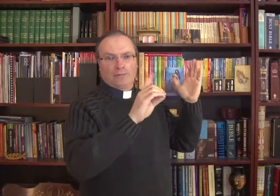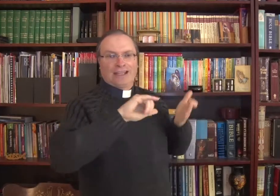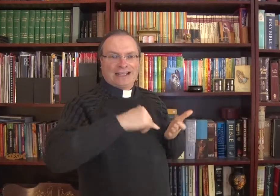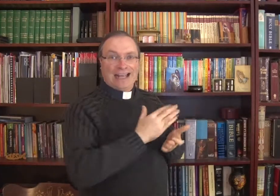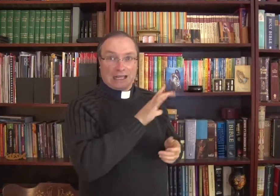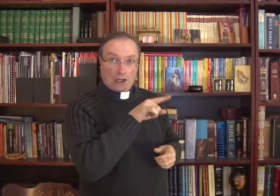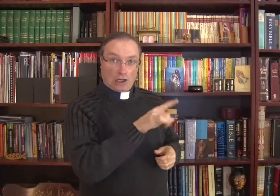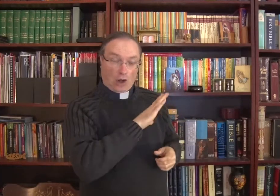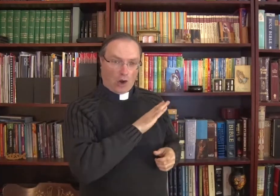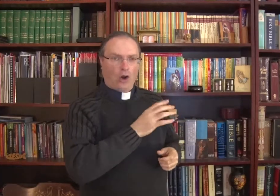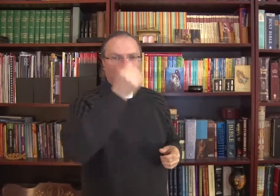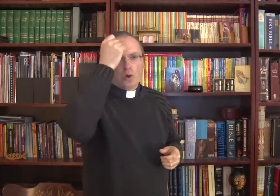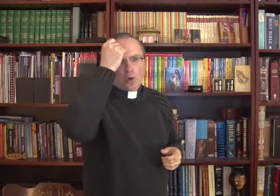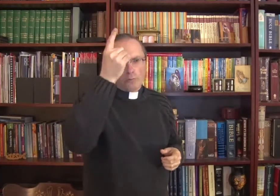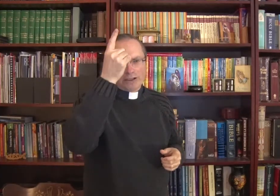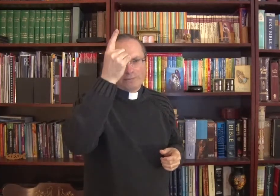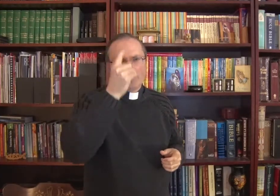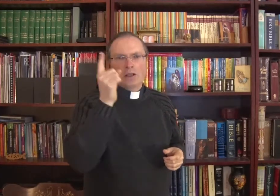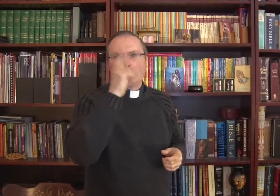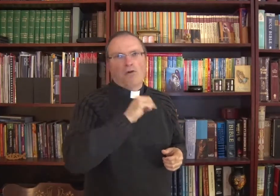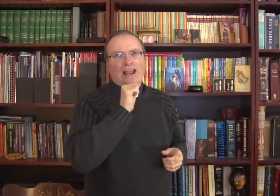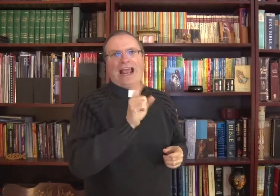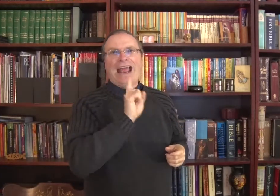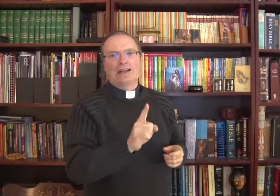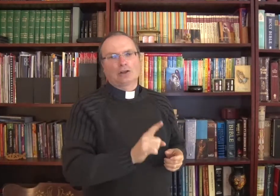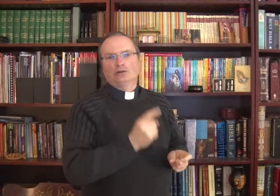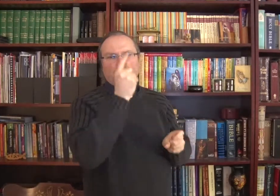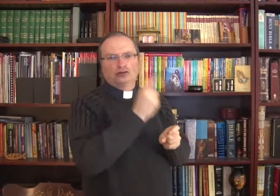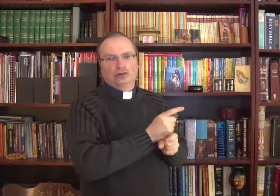car ils ont compris qu’ils ne peuvent être juste